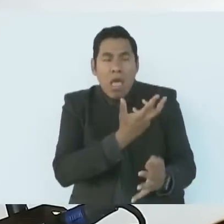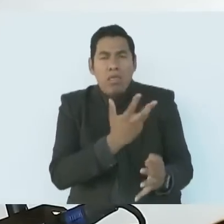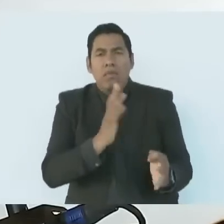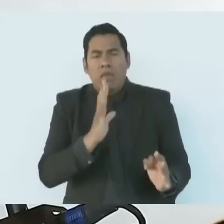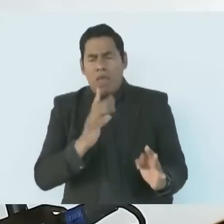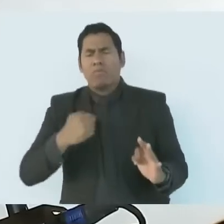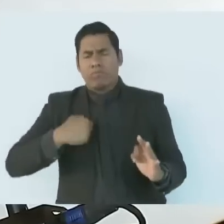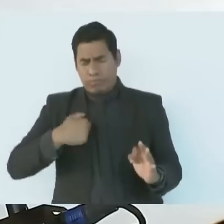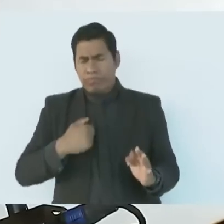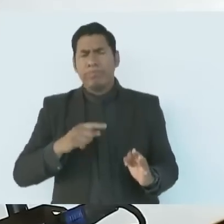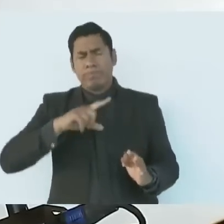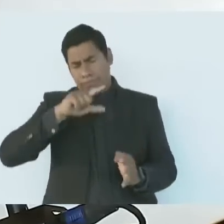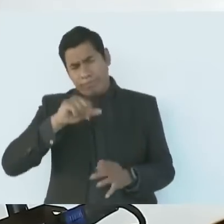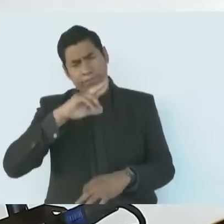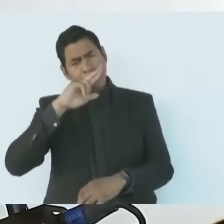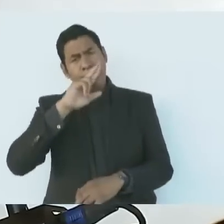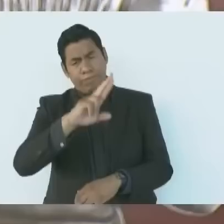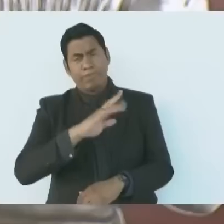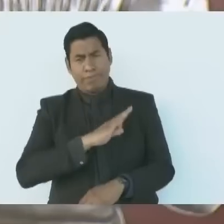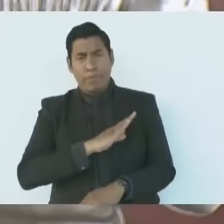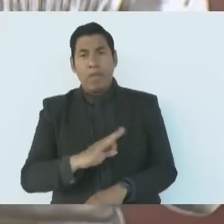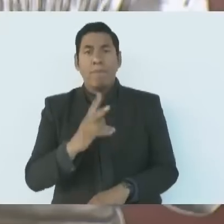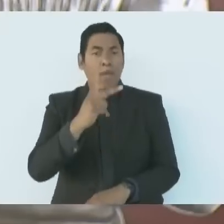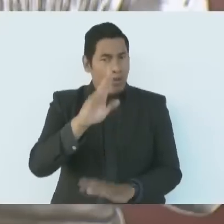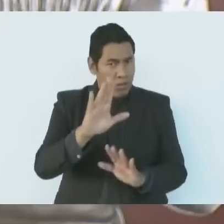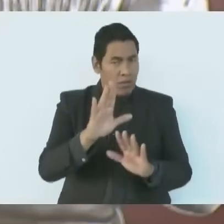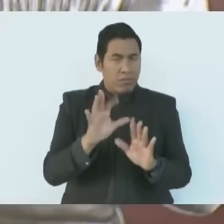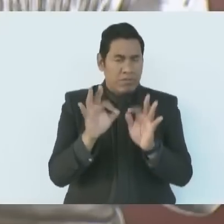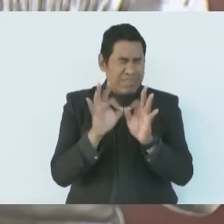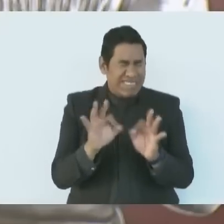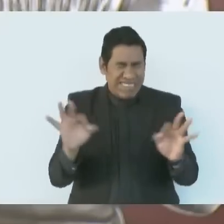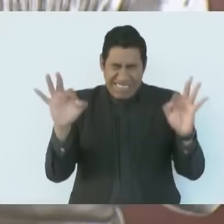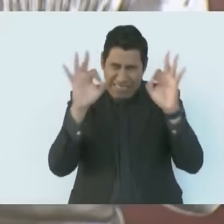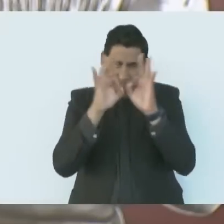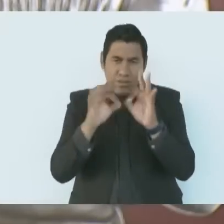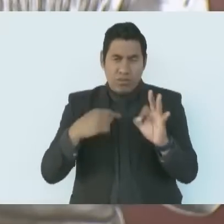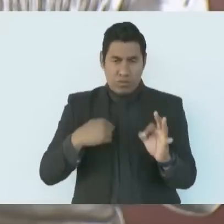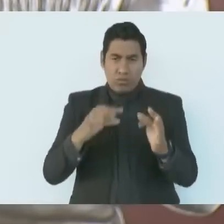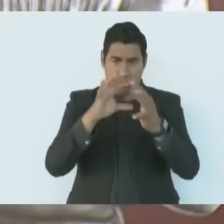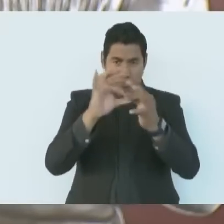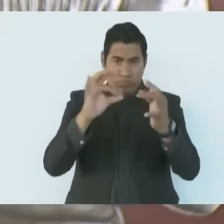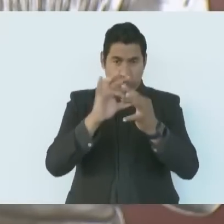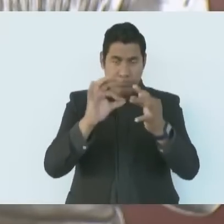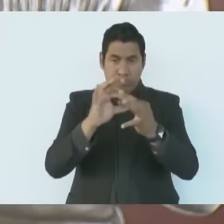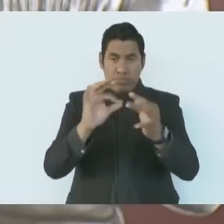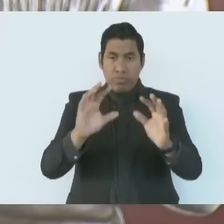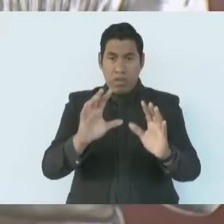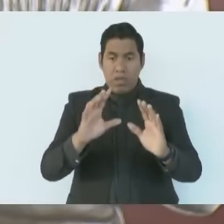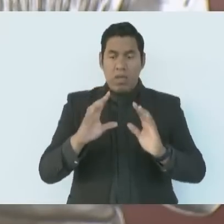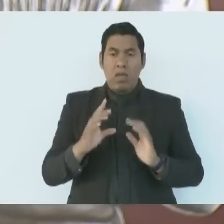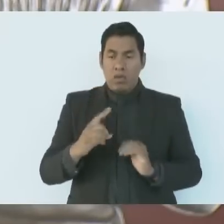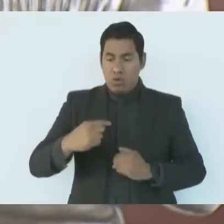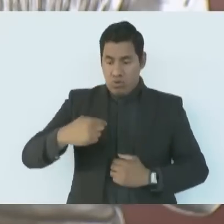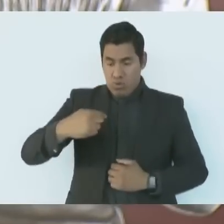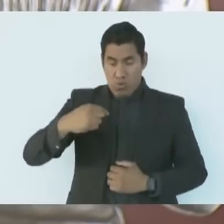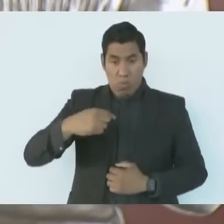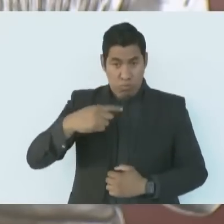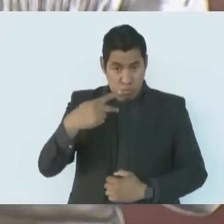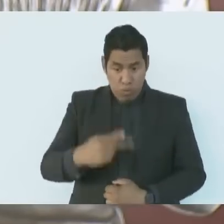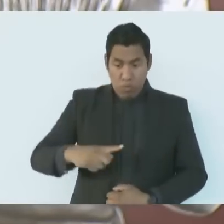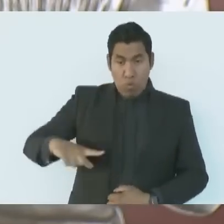manera es importante decirlo el gobierno va a hacer lo que sea para el interés del pueblo de